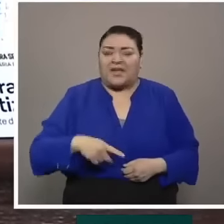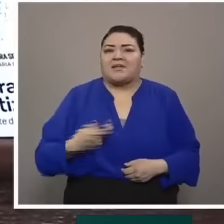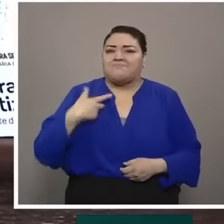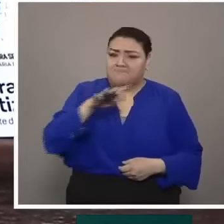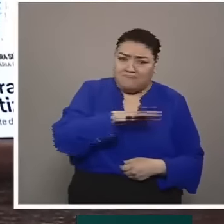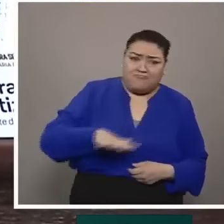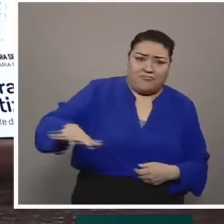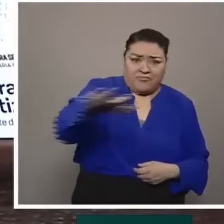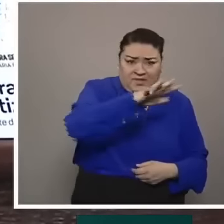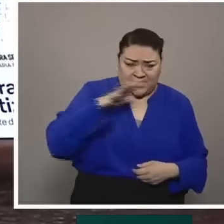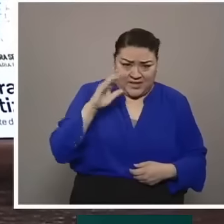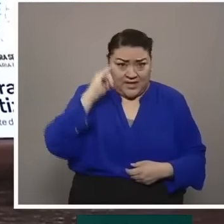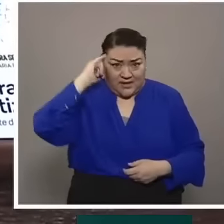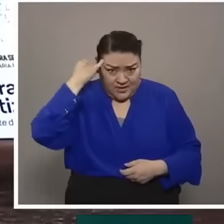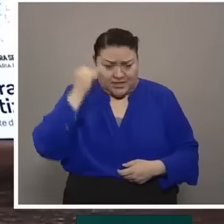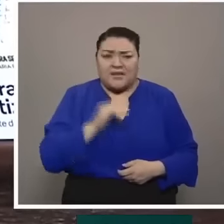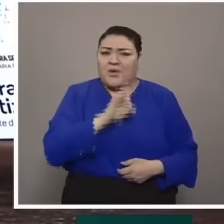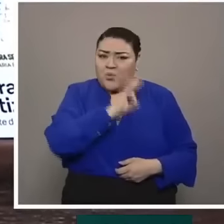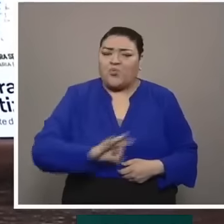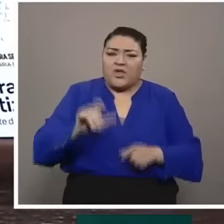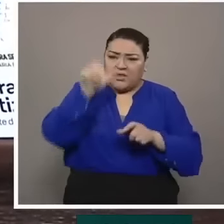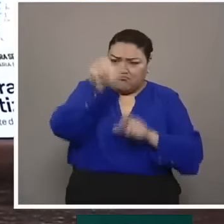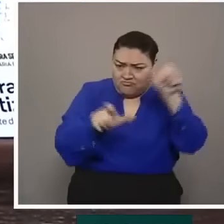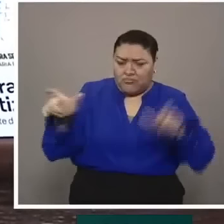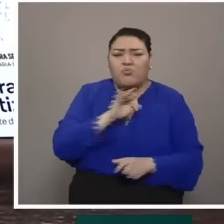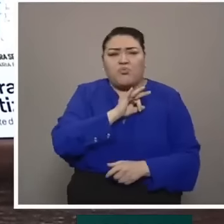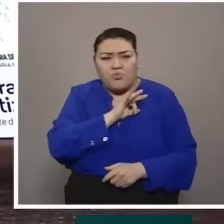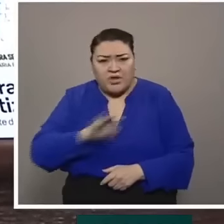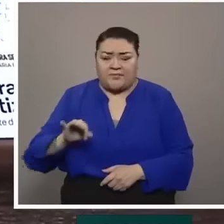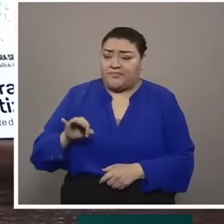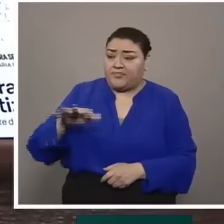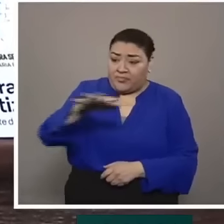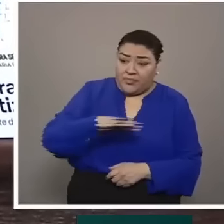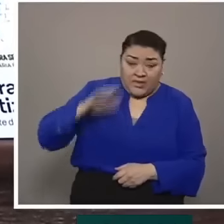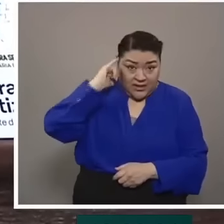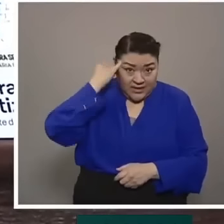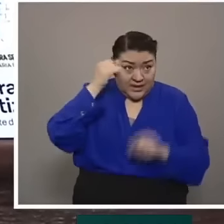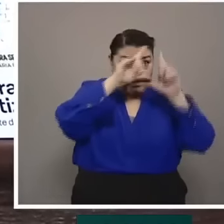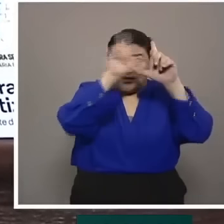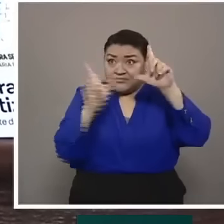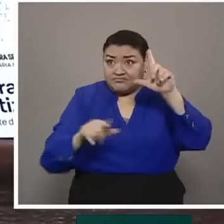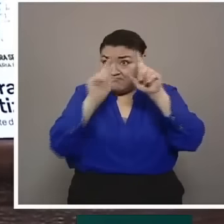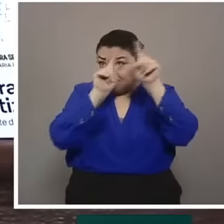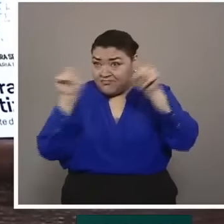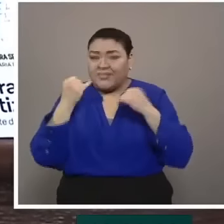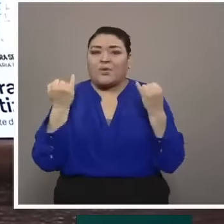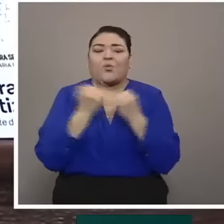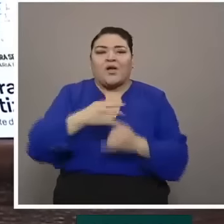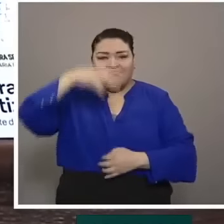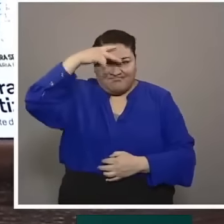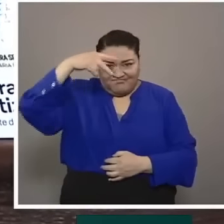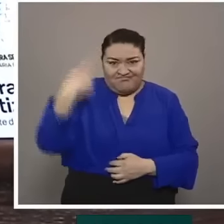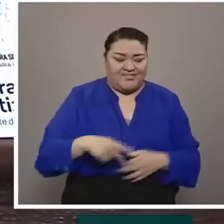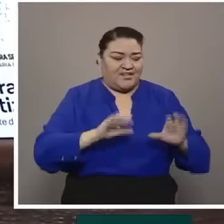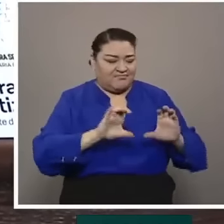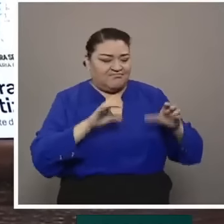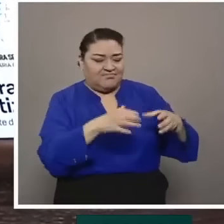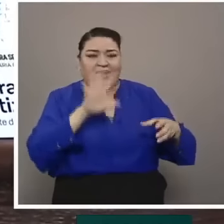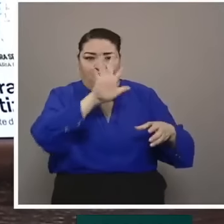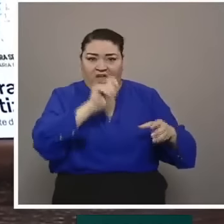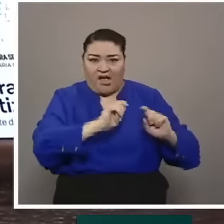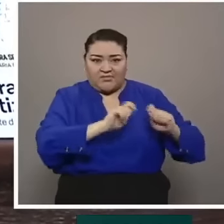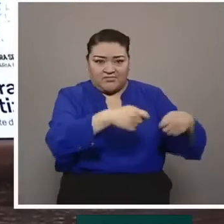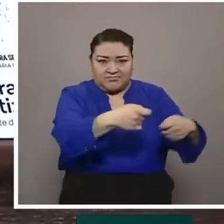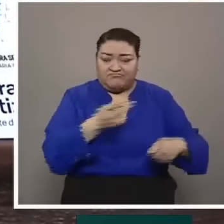las comunidades indígenas y a y afrodescendientes. Entonces, este, voy a empezar a tratar el asunto.